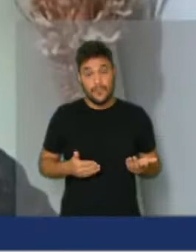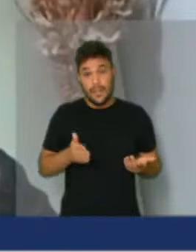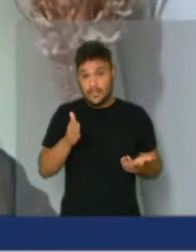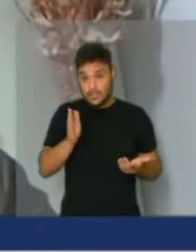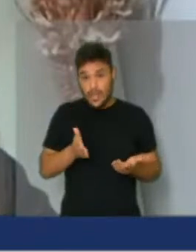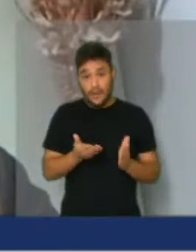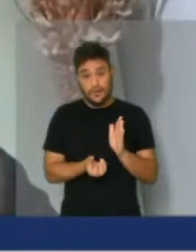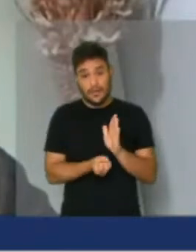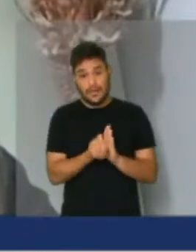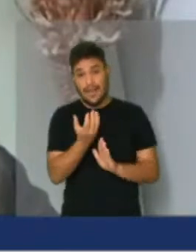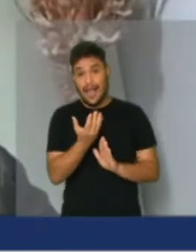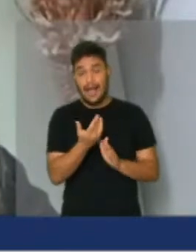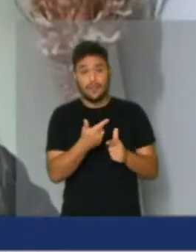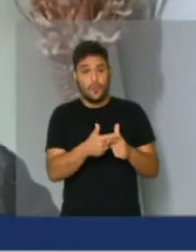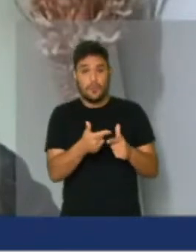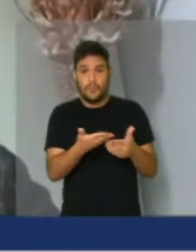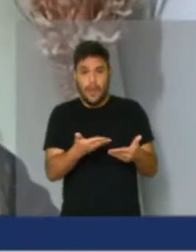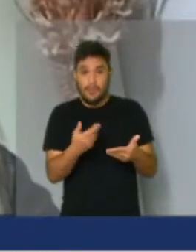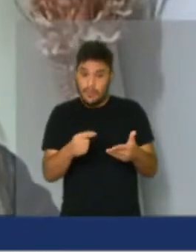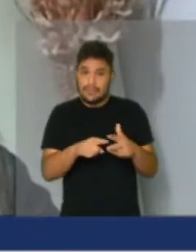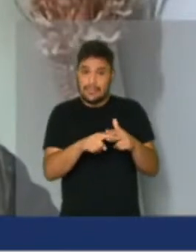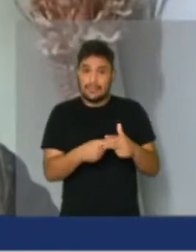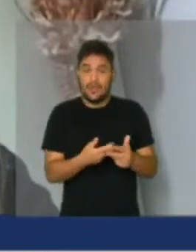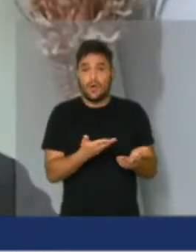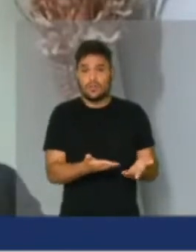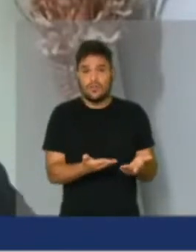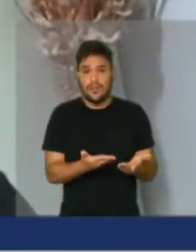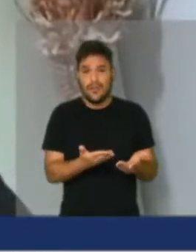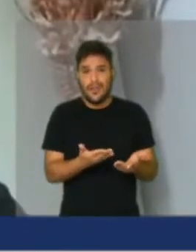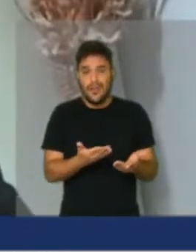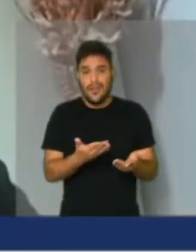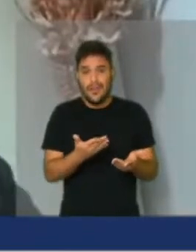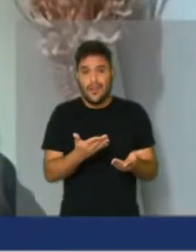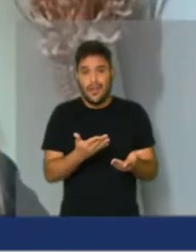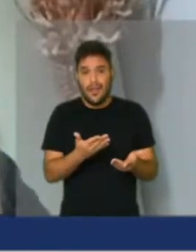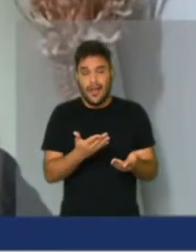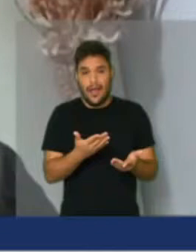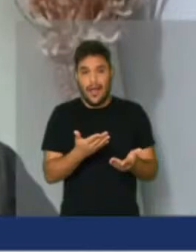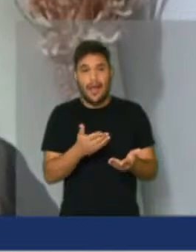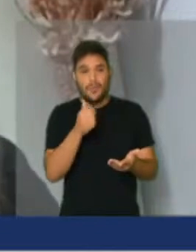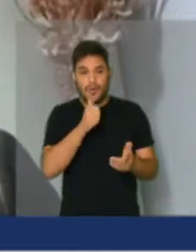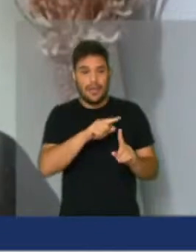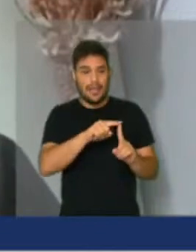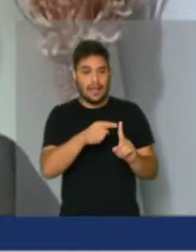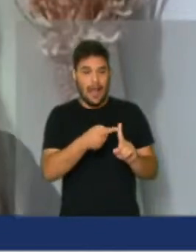CORRIGIR. A INTENÇÃO DE AFASTAR AS GRÁVIDAS, ELA TEM UMA BOA INTENÇÃO MAS, O RESULTADO DO MERCADO DE TRABALHO PARA AS MULHERES E GRÁVIDAS QUE QUEREM RETORNAR